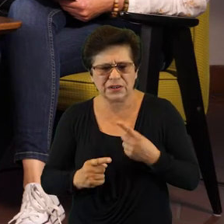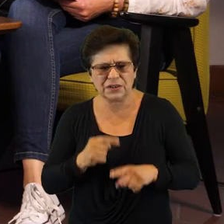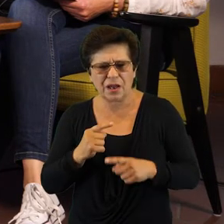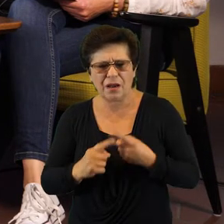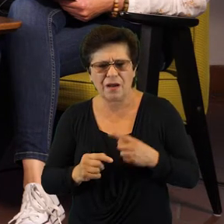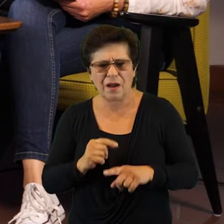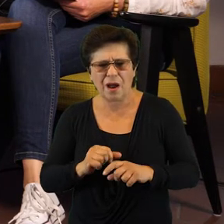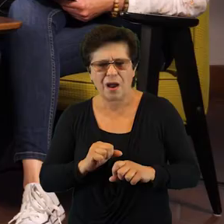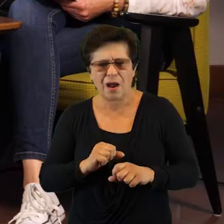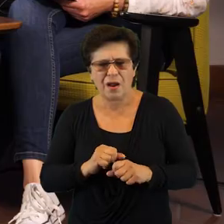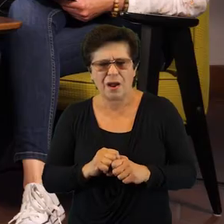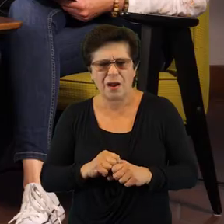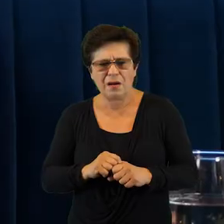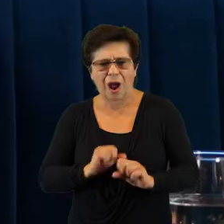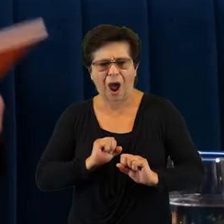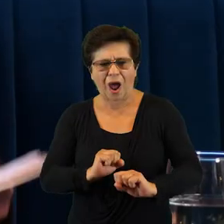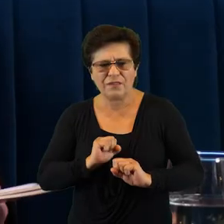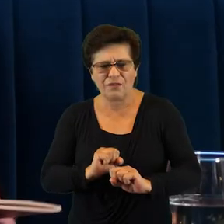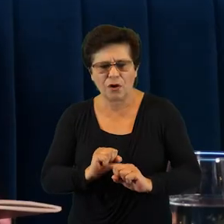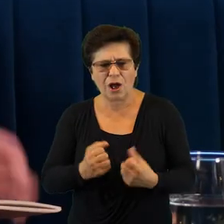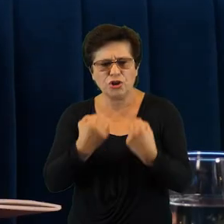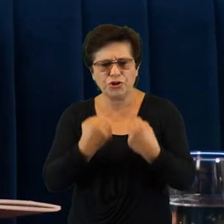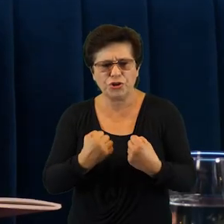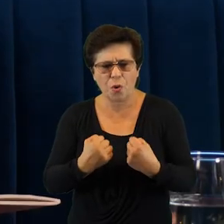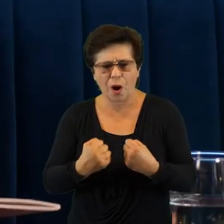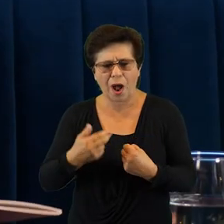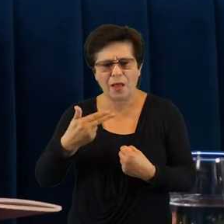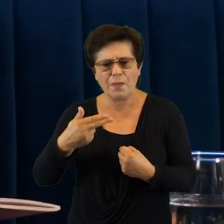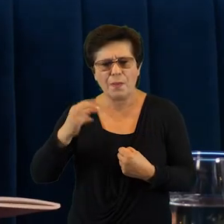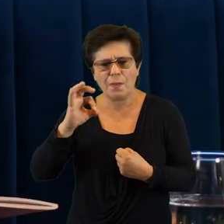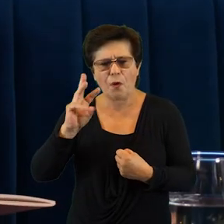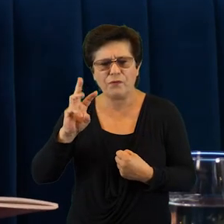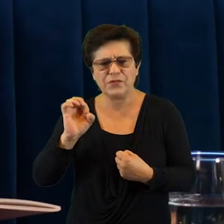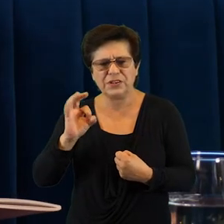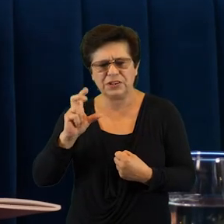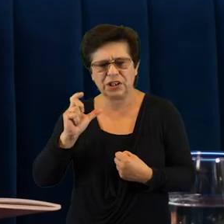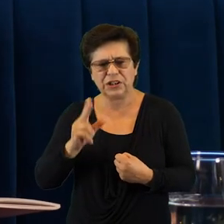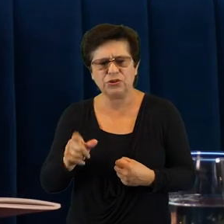mecenas Siła-Nowicki został przez prokuratora oskarżony, że go obraża?